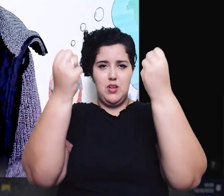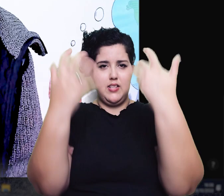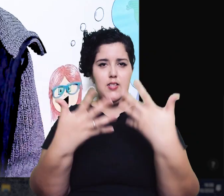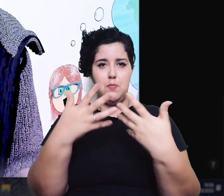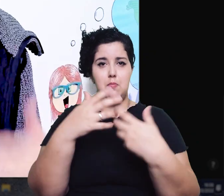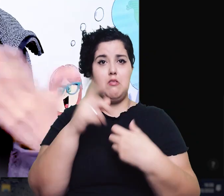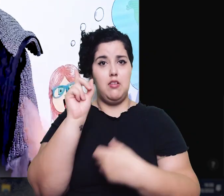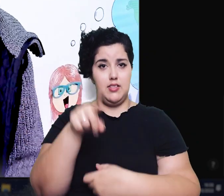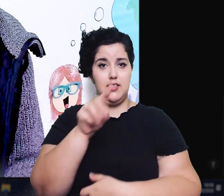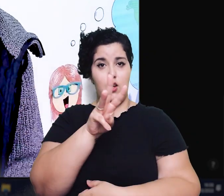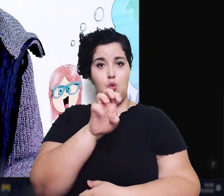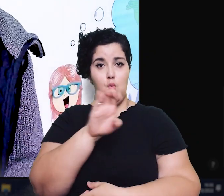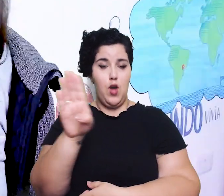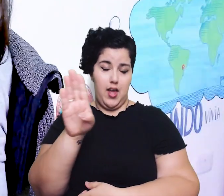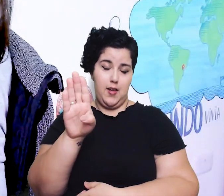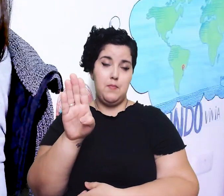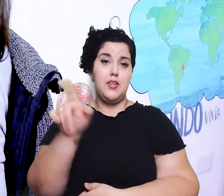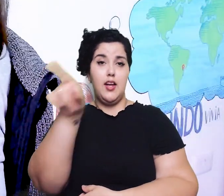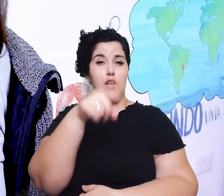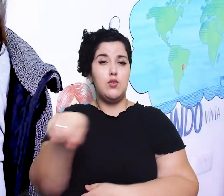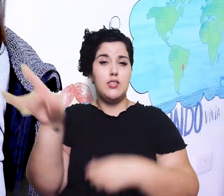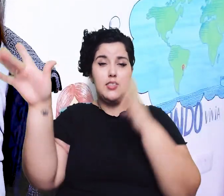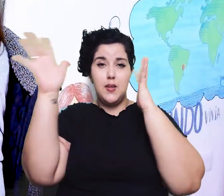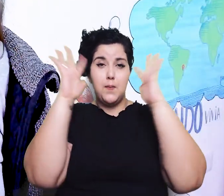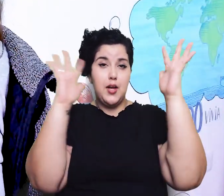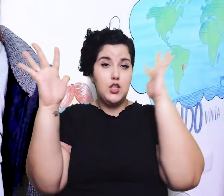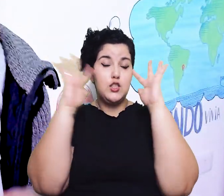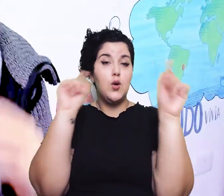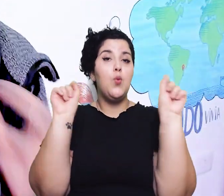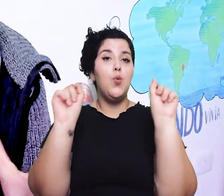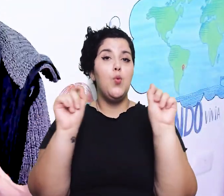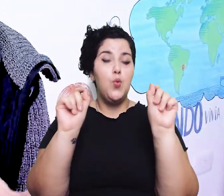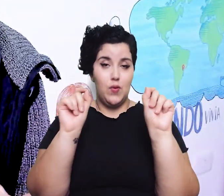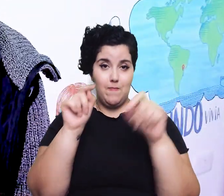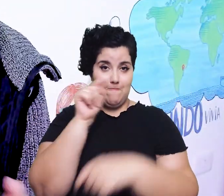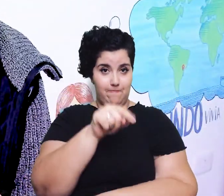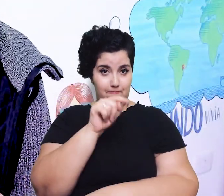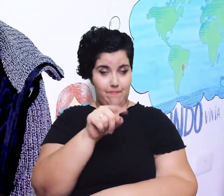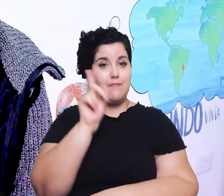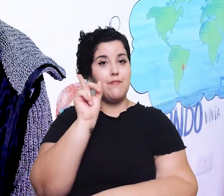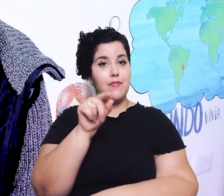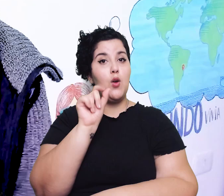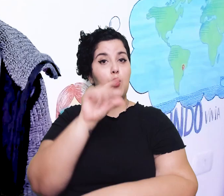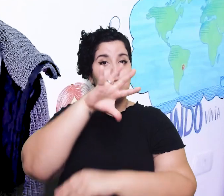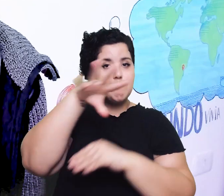seria esse Amazônia fosse um website. E você já deve tá imaginando que é justamente isso daqui que vai puxar o